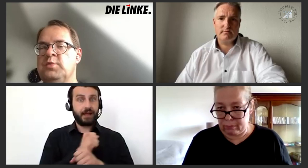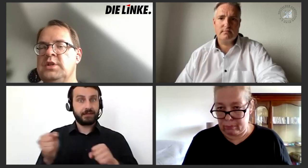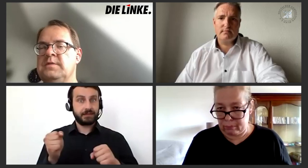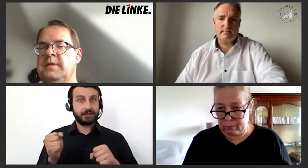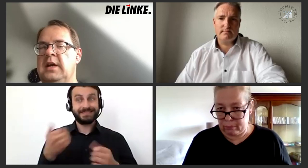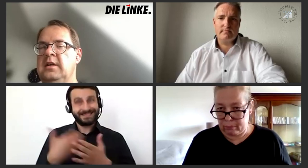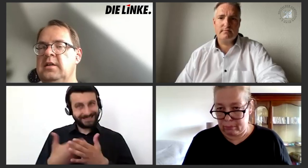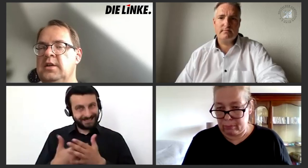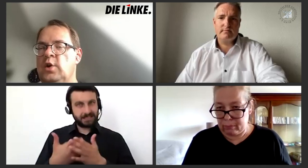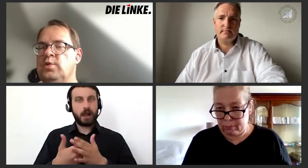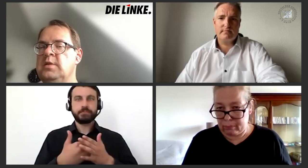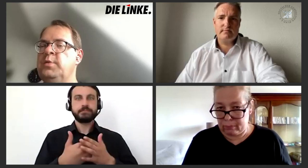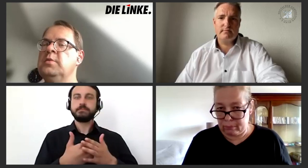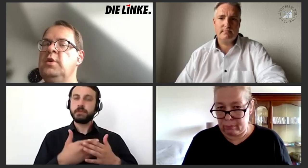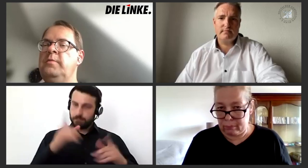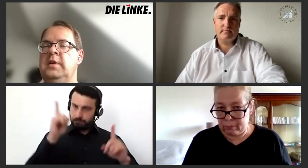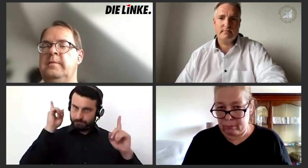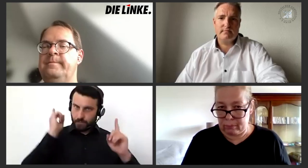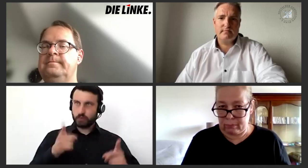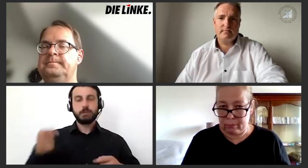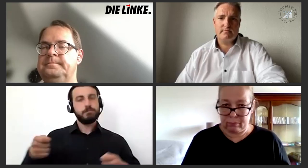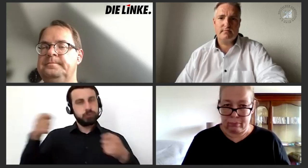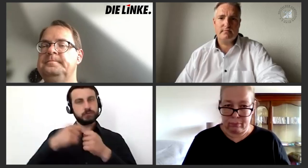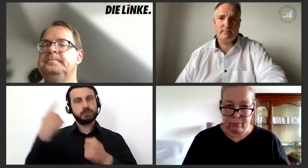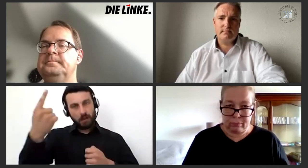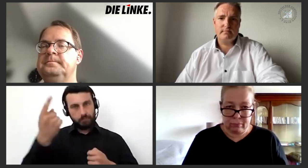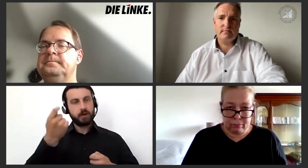Die Kosten dafür müssen bundesweit einheitlich auch durch den Bund übernommen werden.